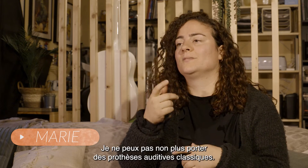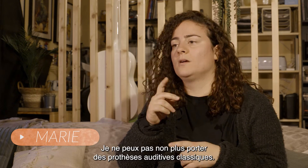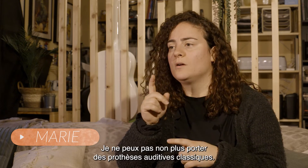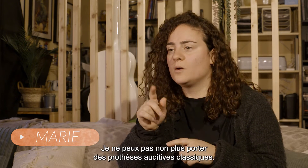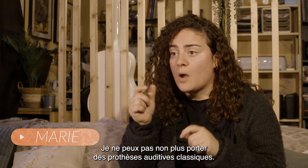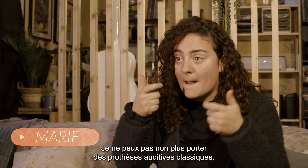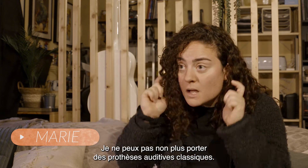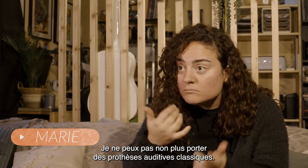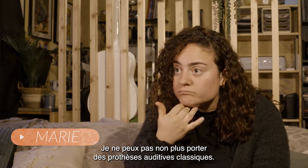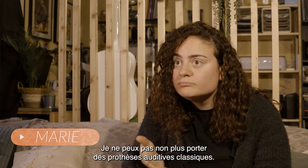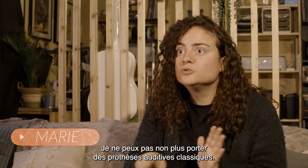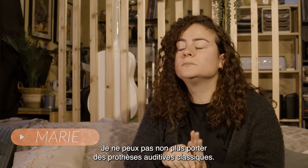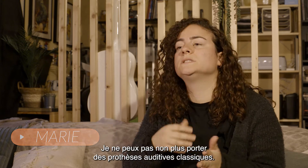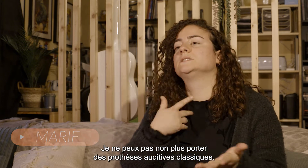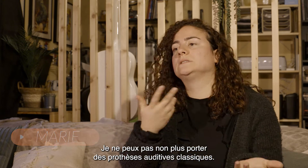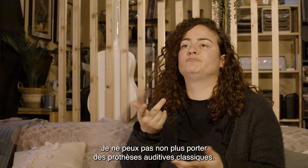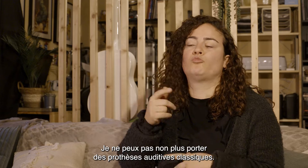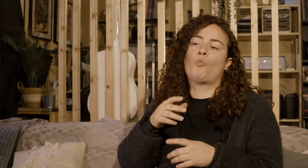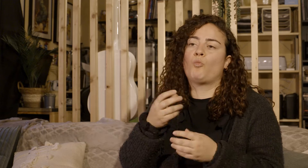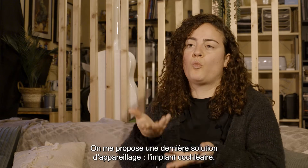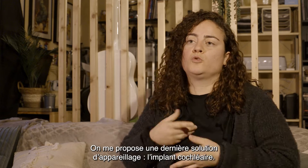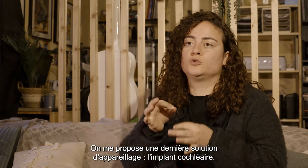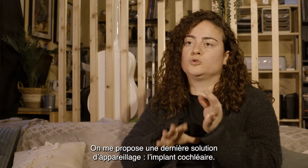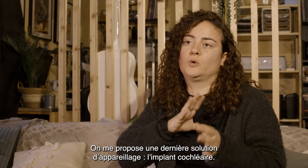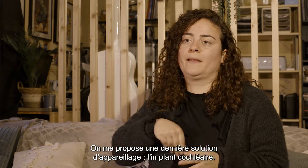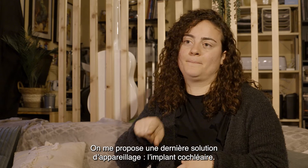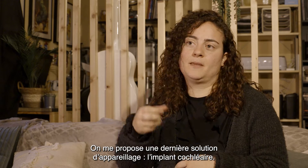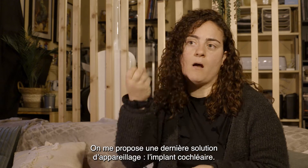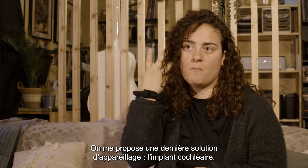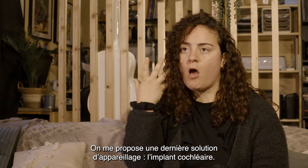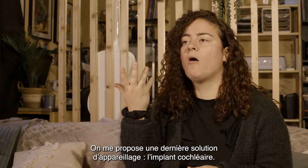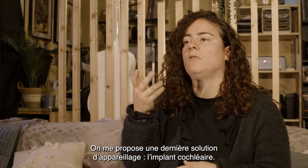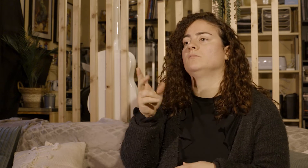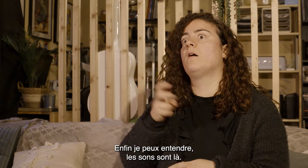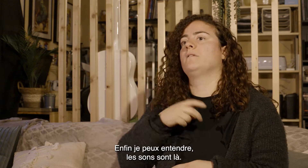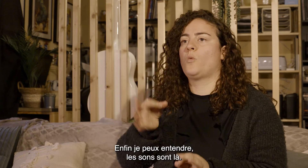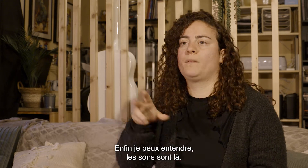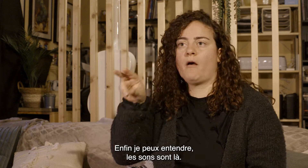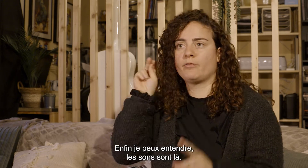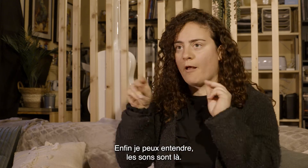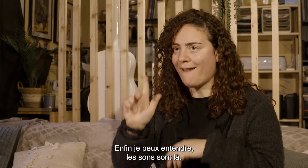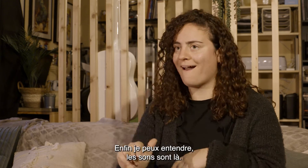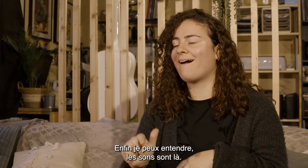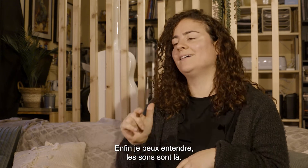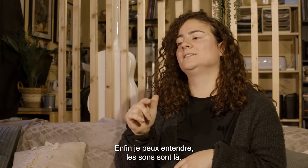Je ne peux pas non plus porter des prothèses auditives classiques. On me propose une dernière solution d’appareillage : l’implant cochléaire. Enfin je peux entendre, les sons sont là.